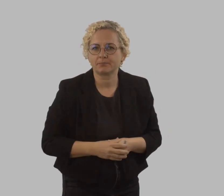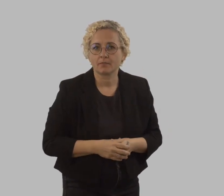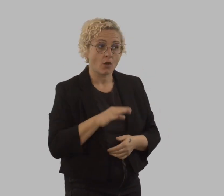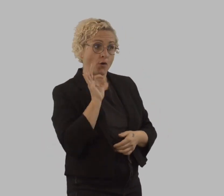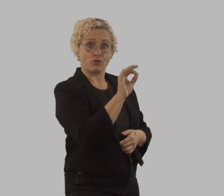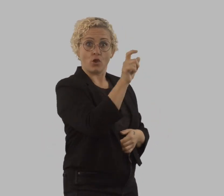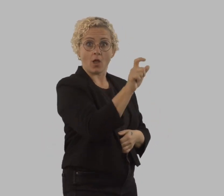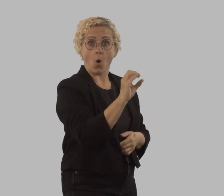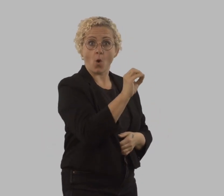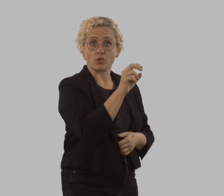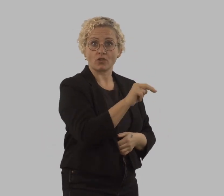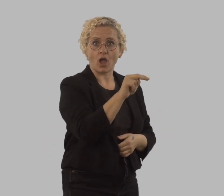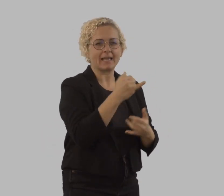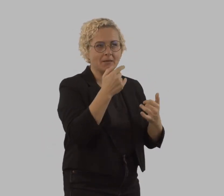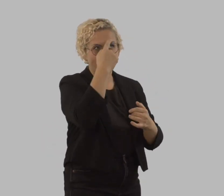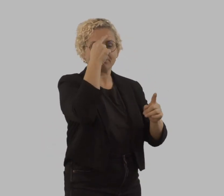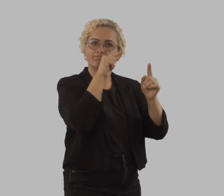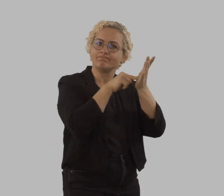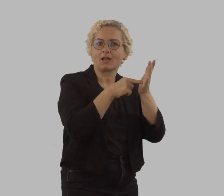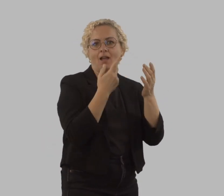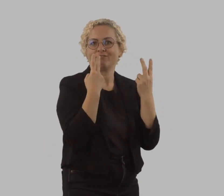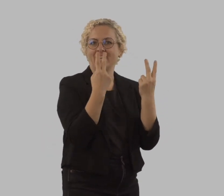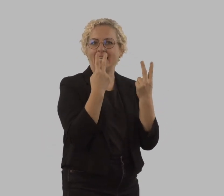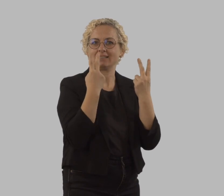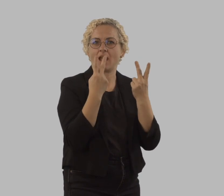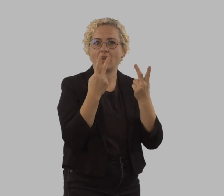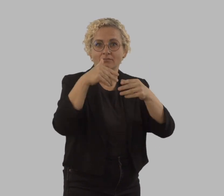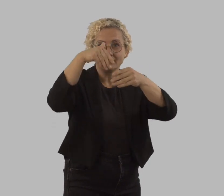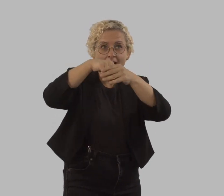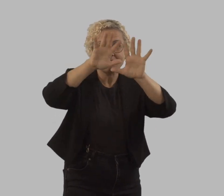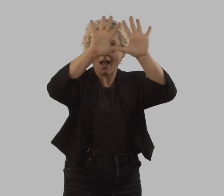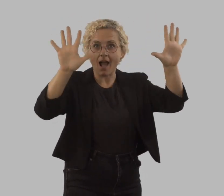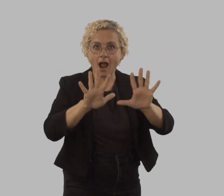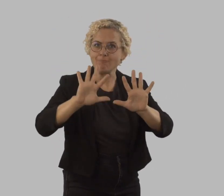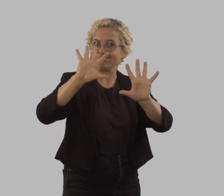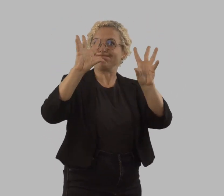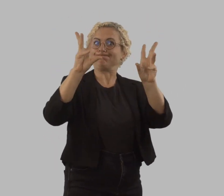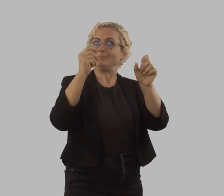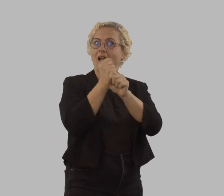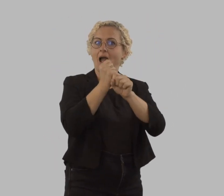Es ging Otto Neurath immer darum, so ästhetisch wie möglich zu sein